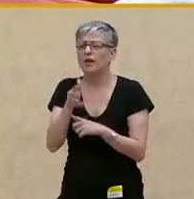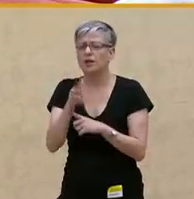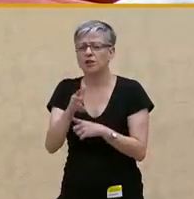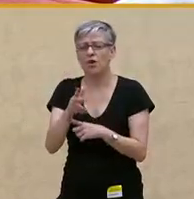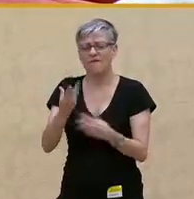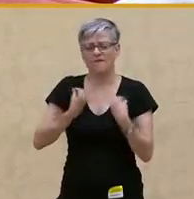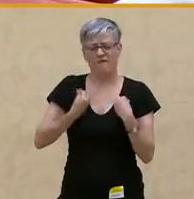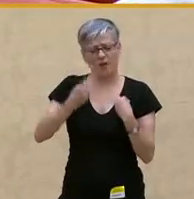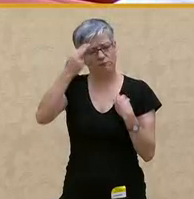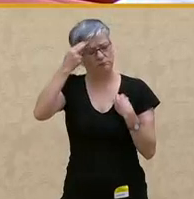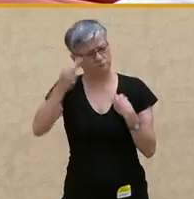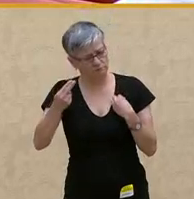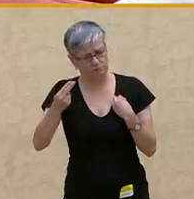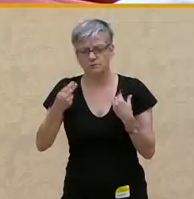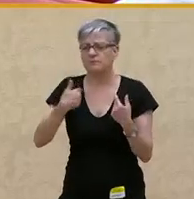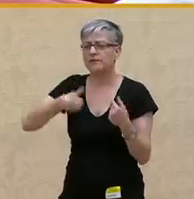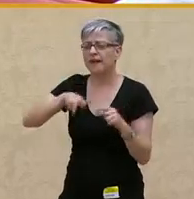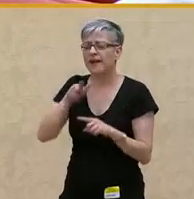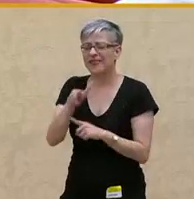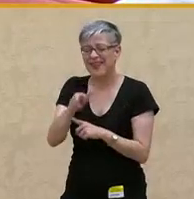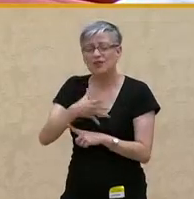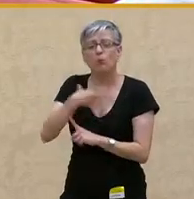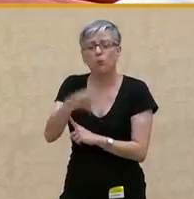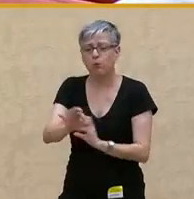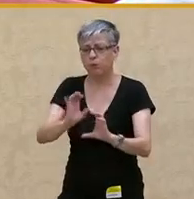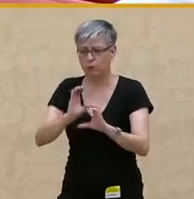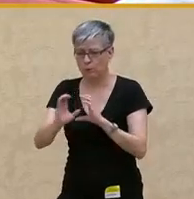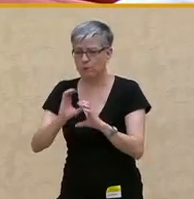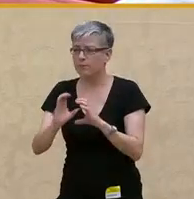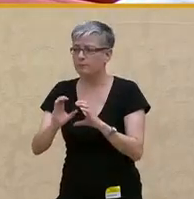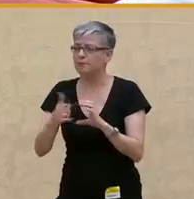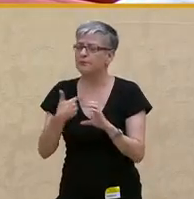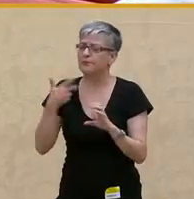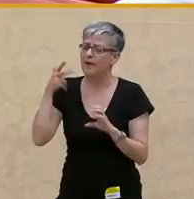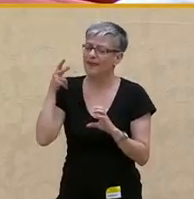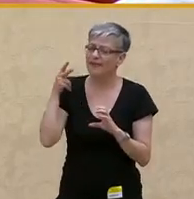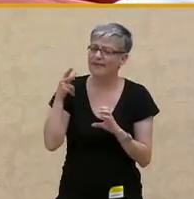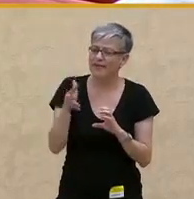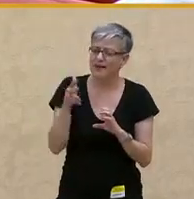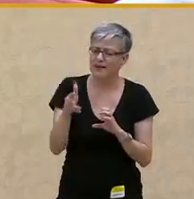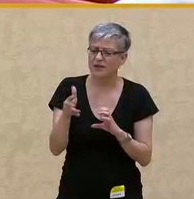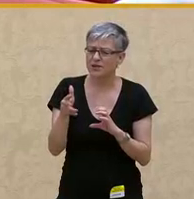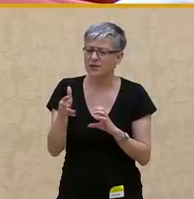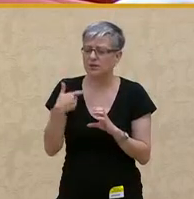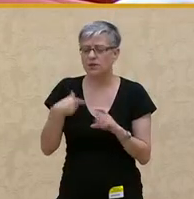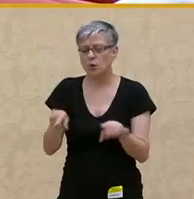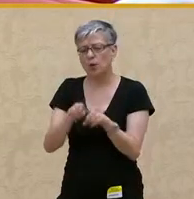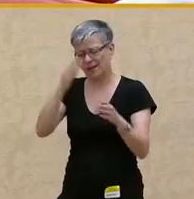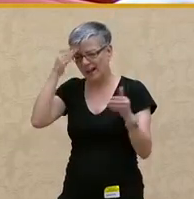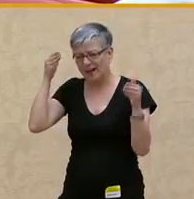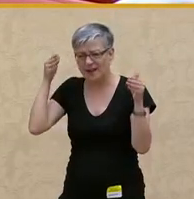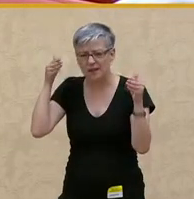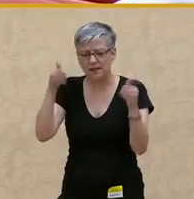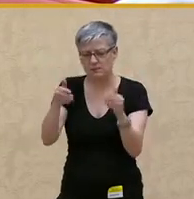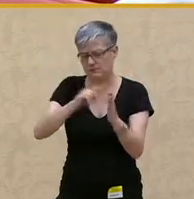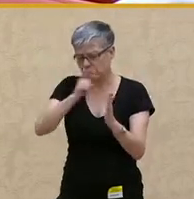tiene que tener derecho a comunicarse, tiene que tener derecho a tener todas las atenciones para su